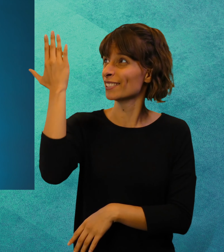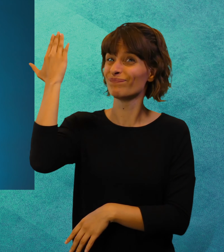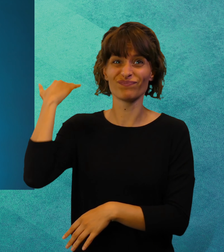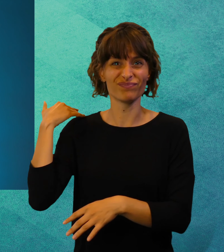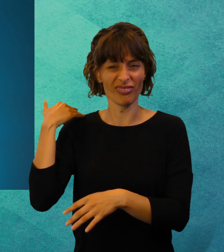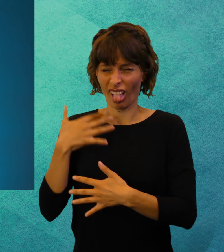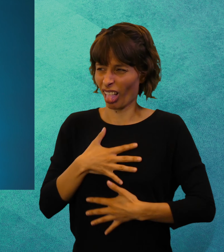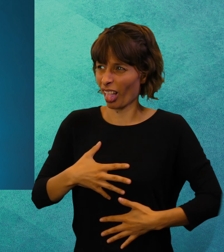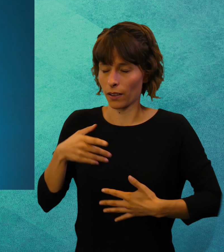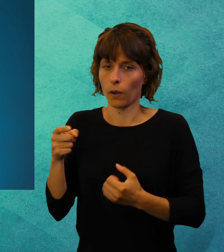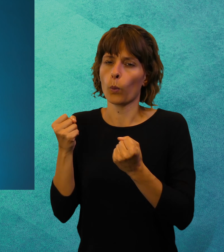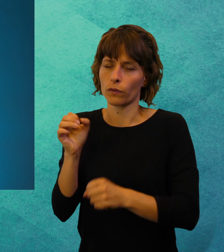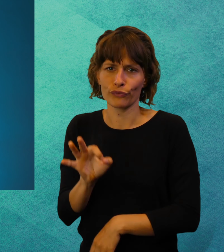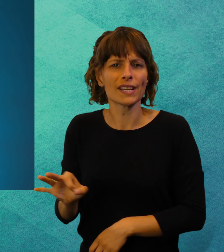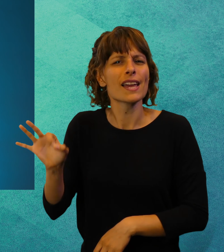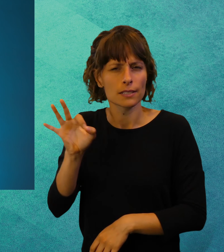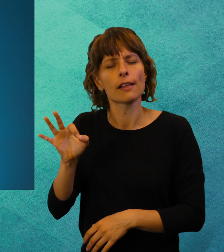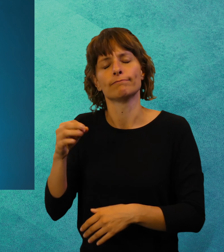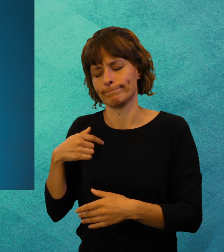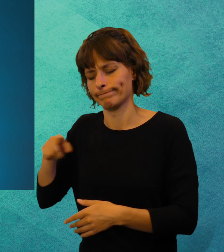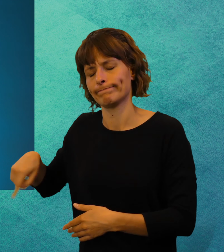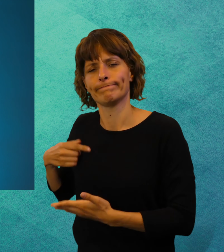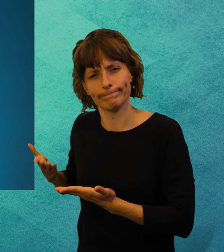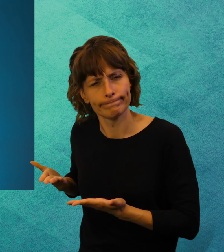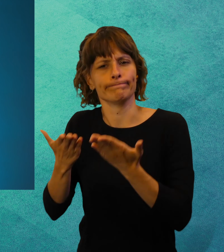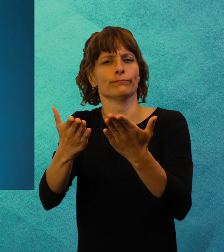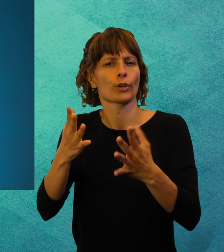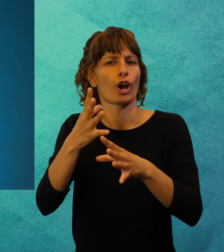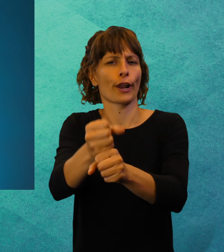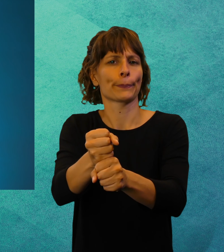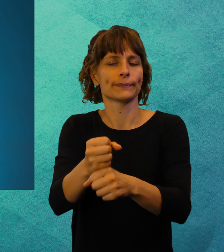geleerd en daar kunnen ze je bij helpen. Want je verdient hulp na zoiets als seksueel misbruik.